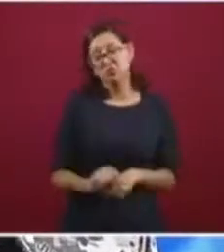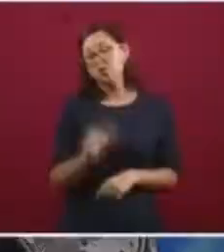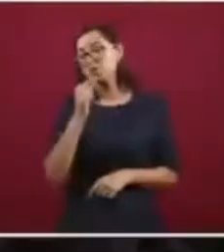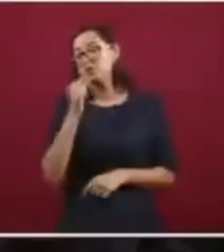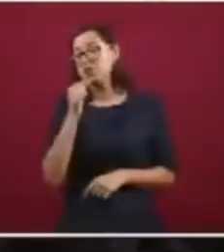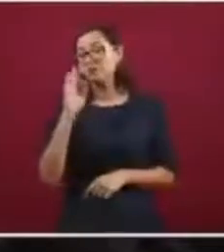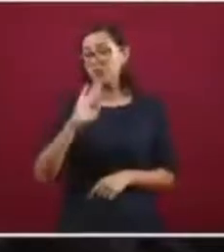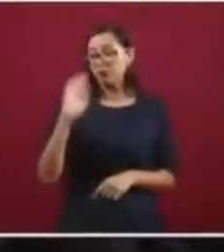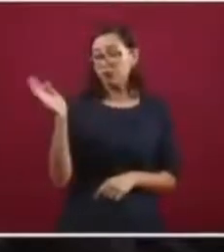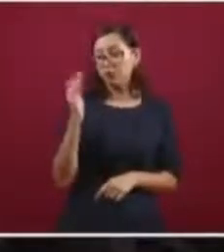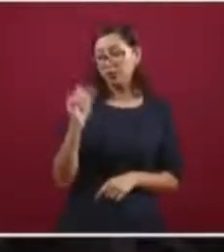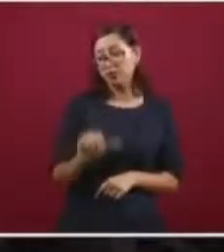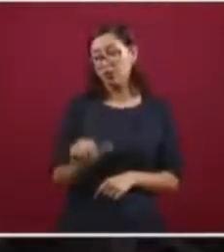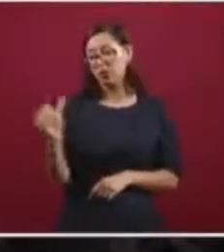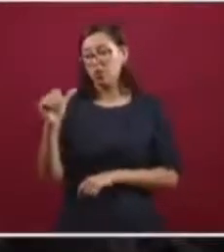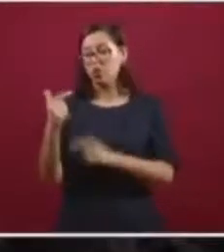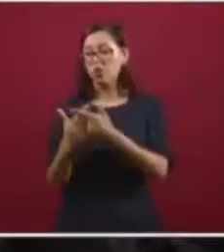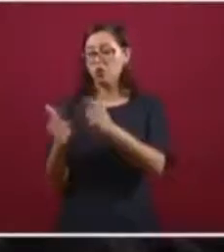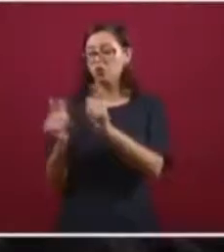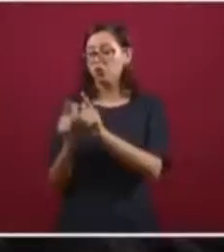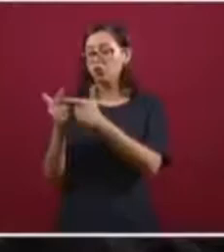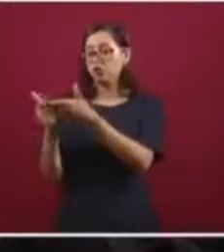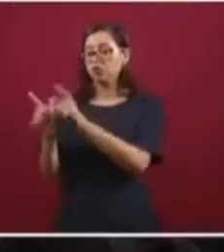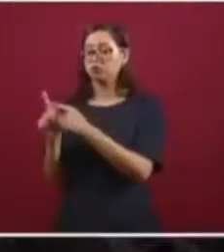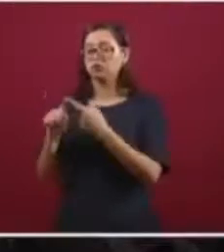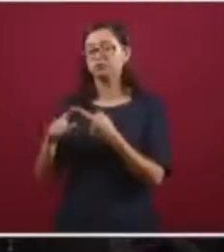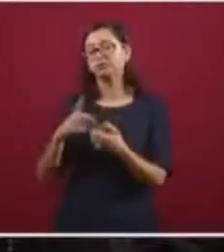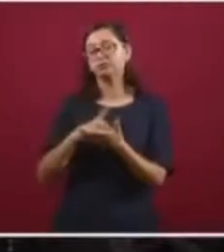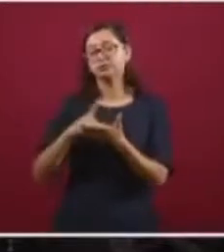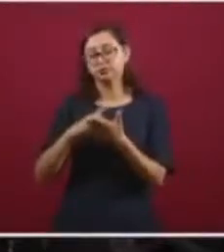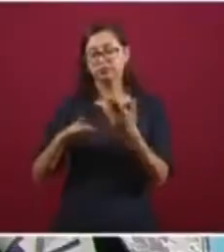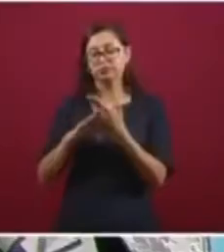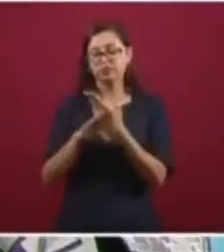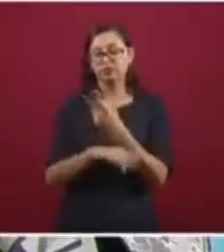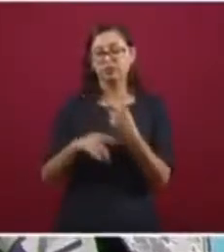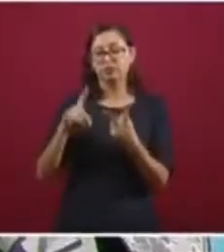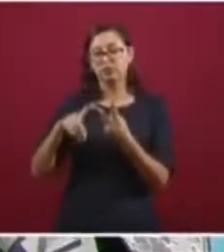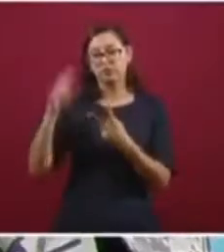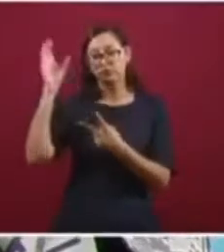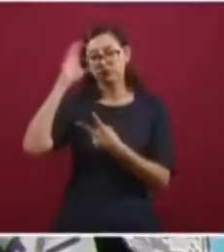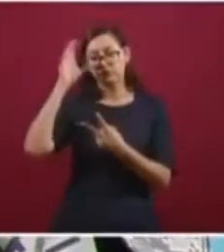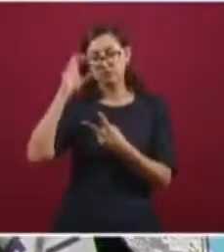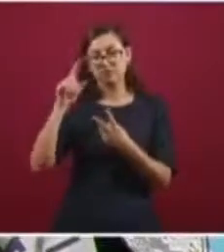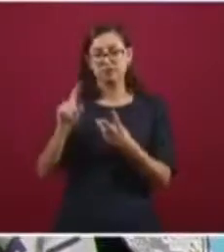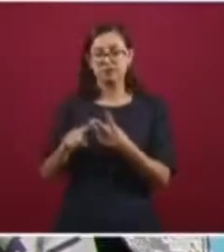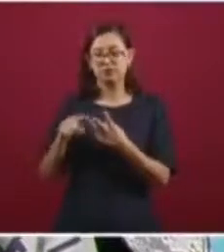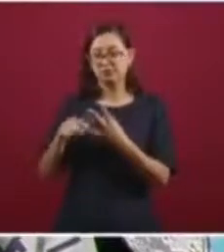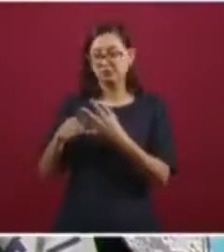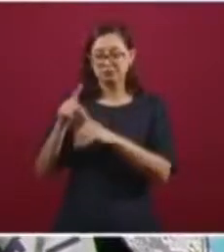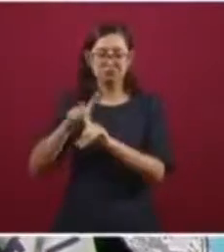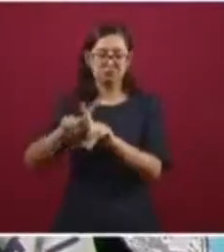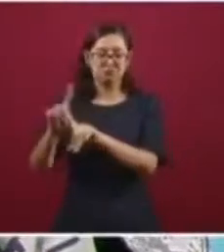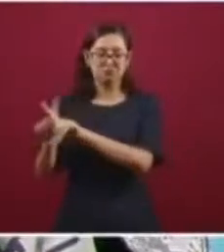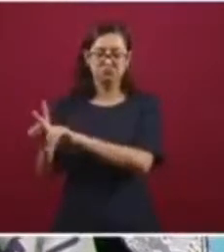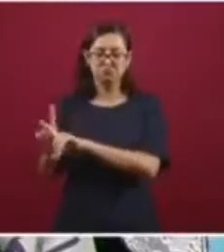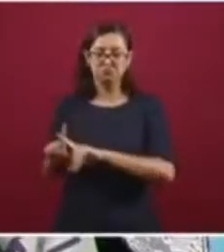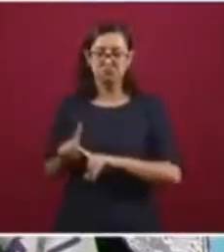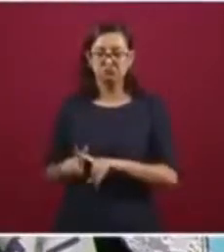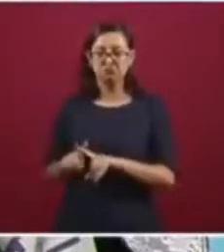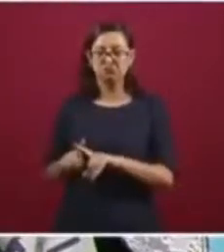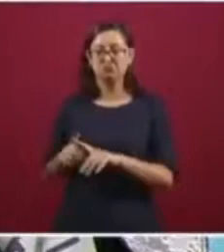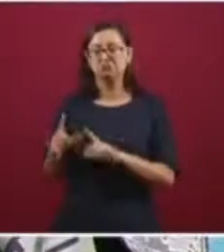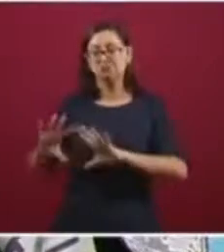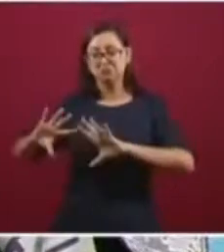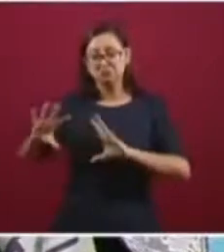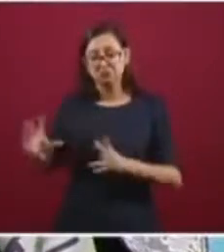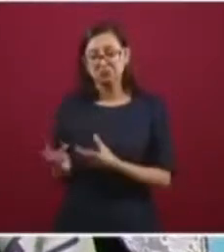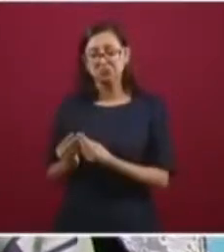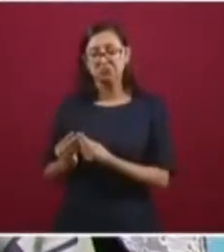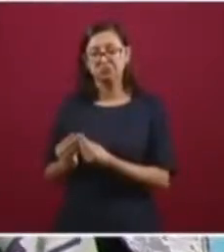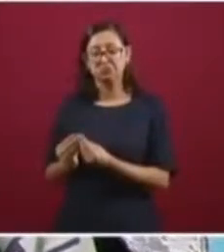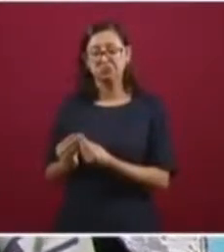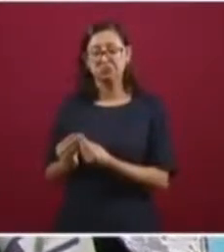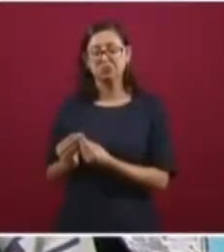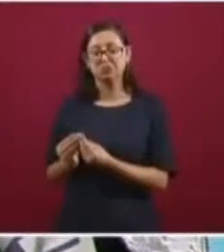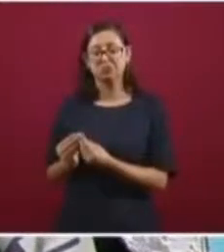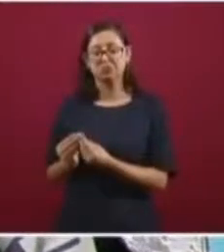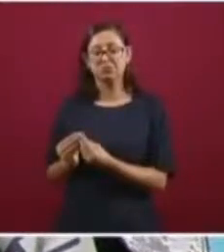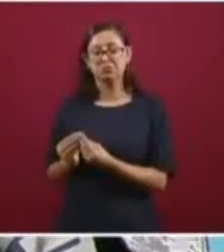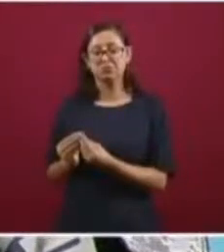que son la Antidrogas, Científica, todas las demás que constituyen un efectivo de